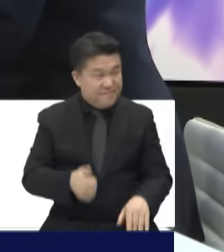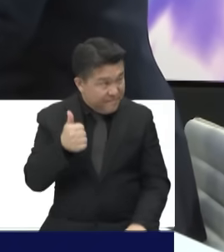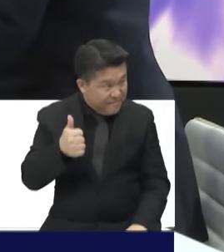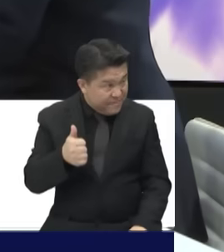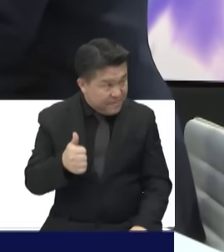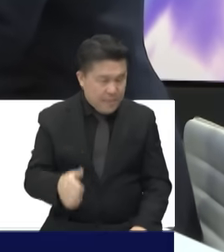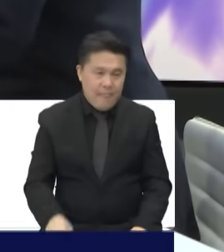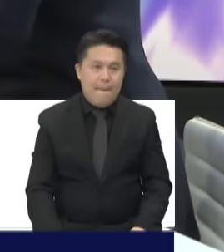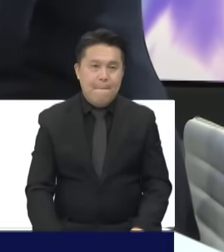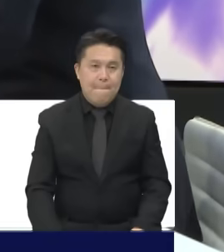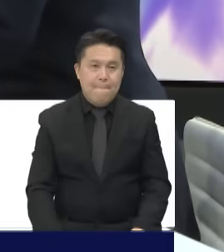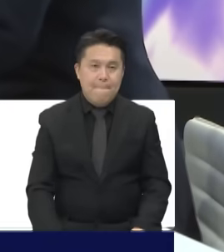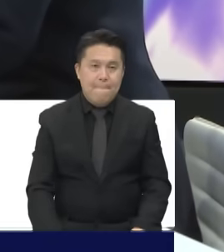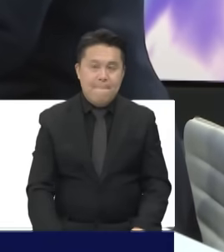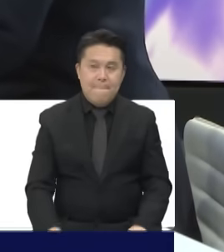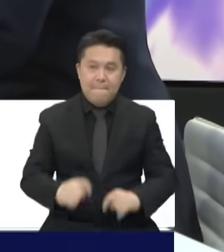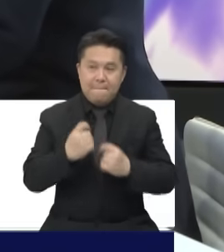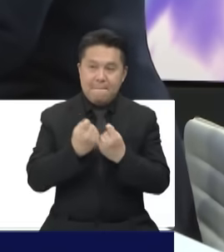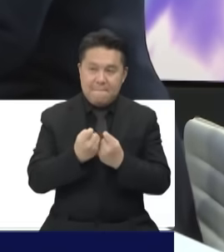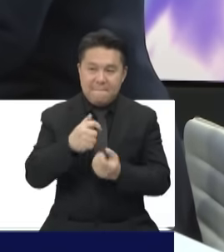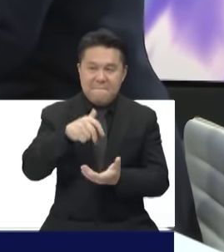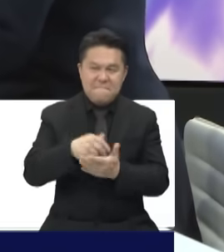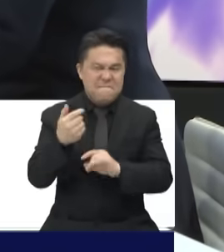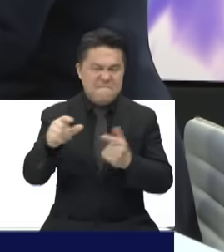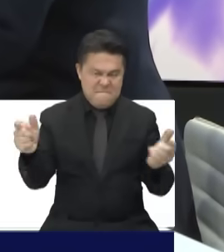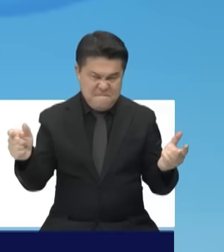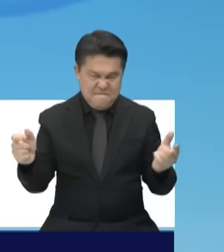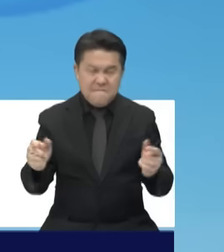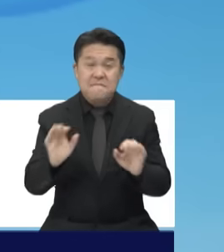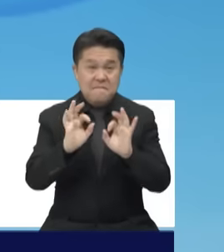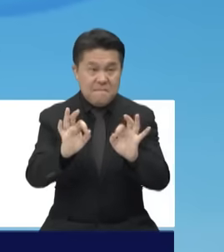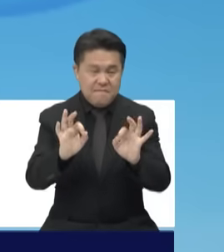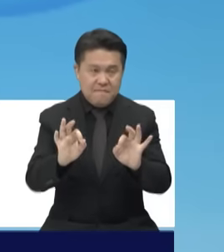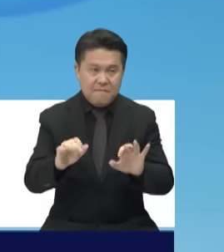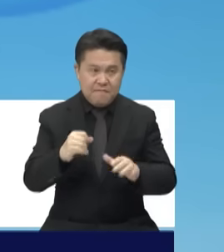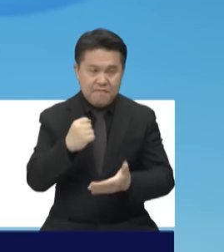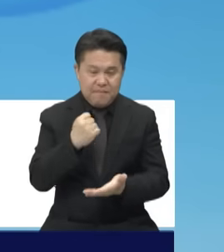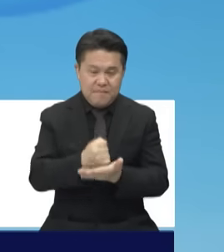이거는 정말 개인에 따라 다른데요. 그러나 현재 청약통장을 유지함으로써